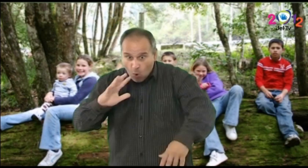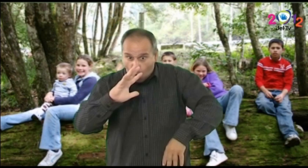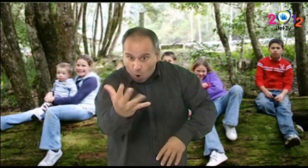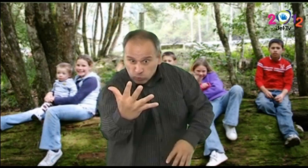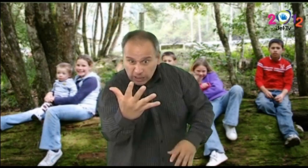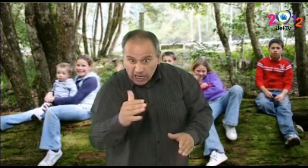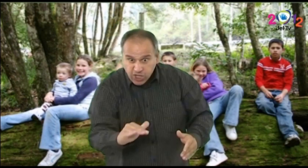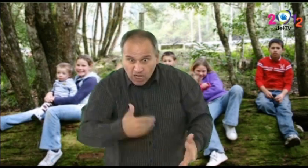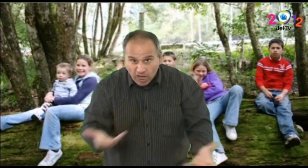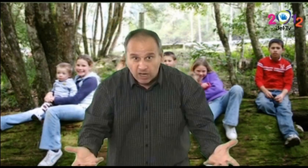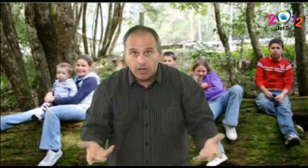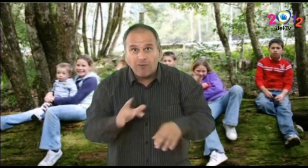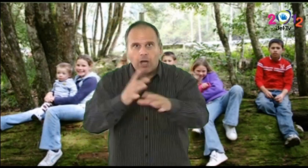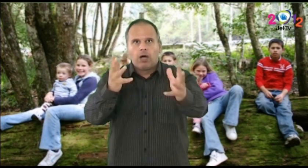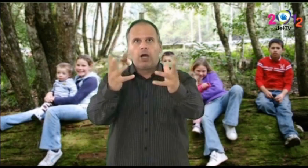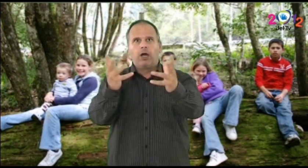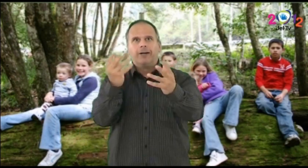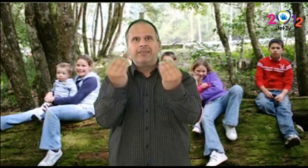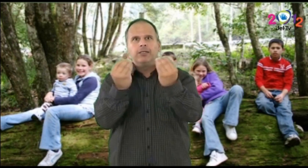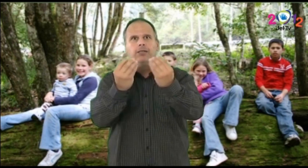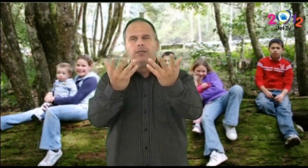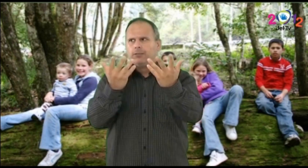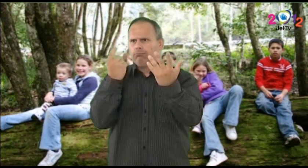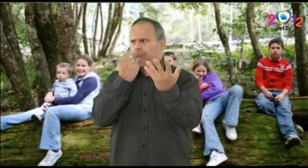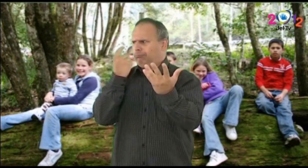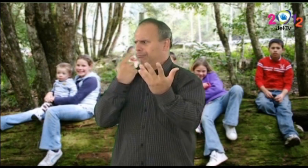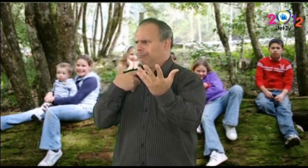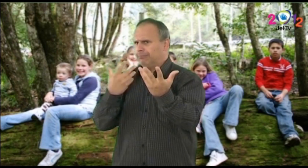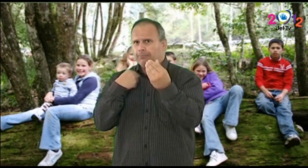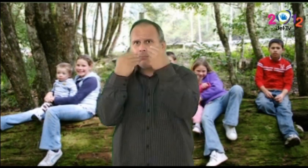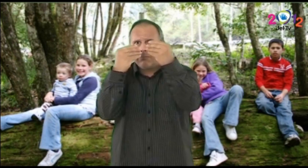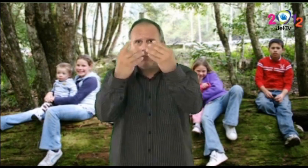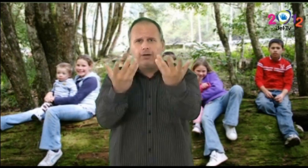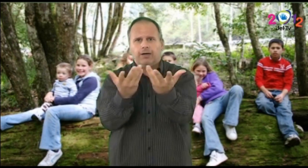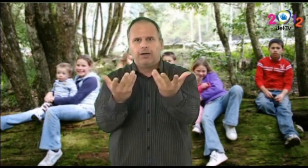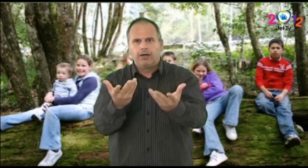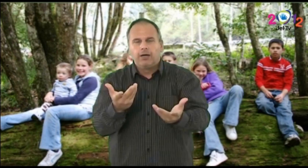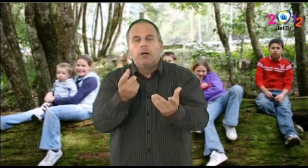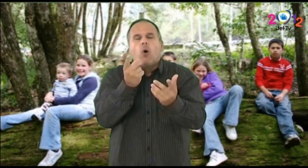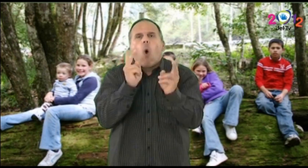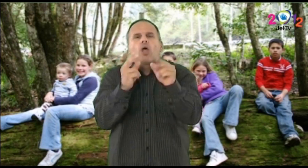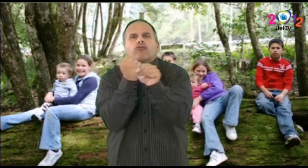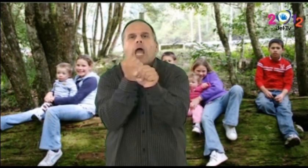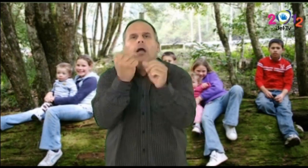Ötödik gyerek! - Hát miért? - csodálkozik az orvos. – Hogyan csináltad?